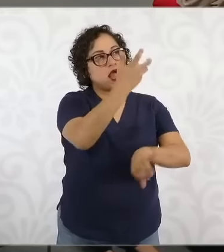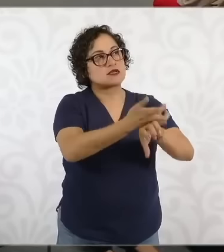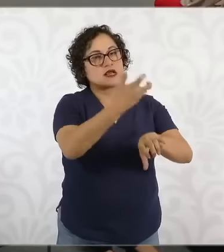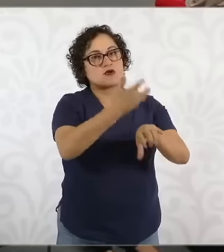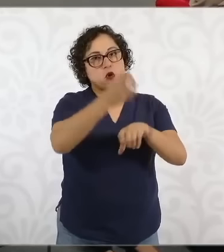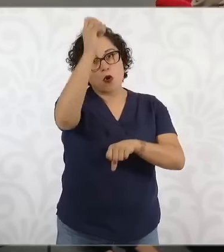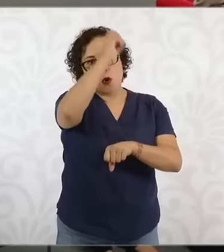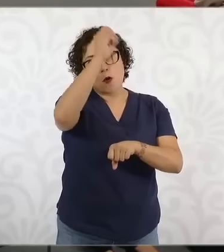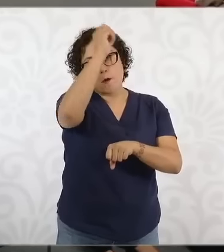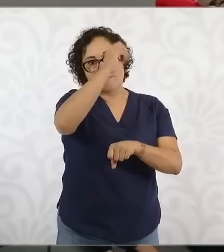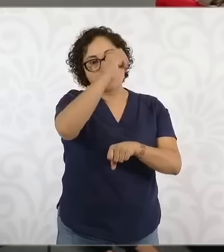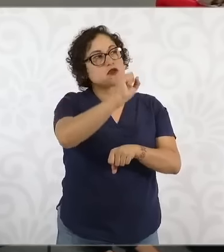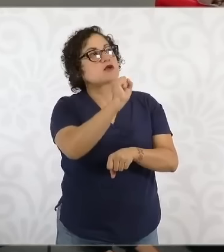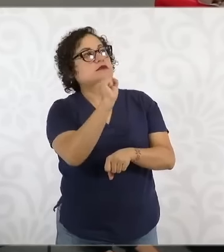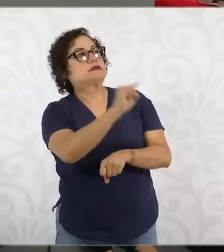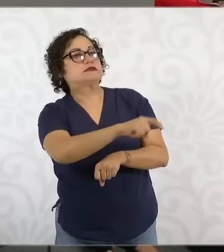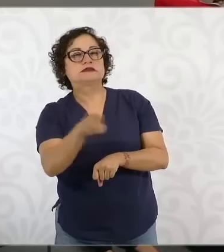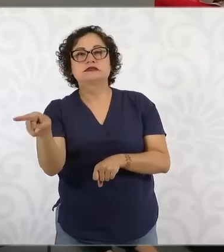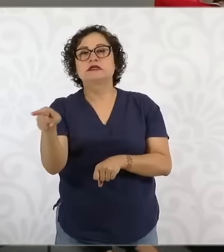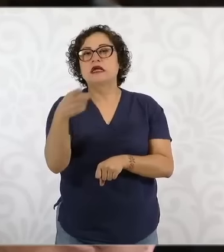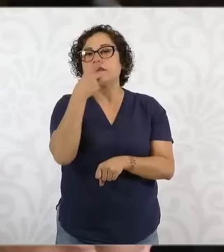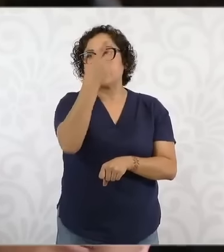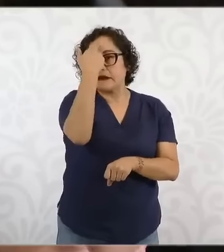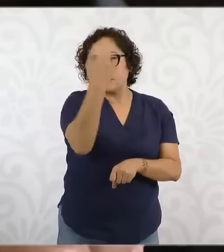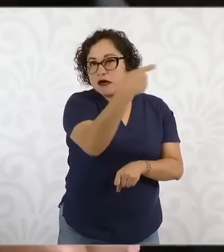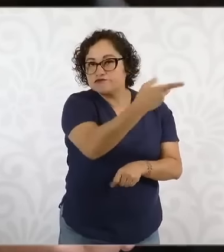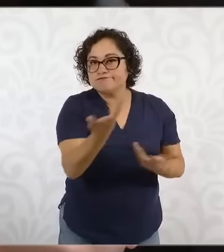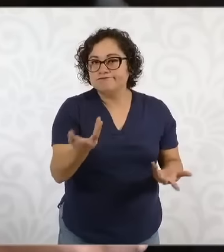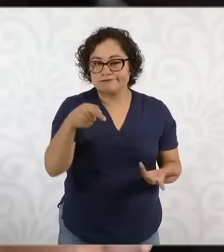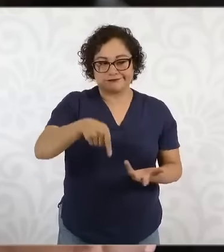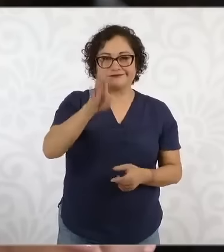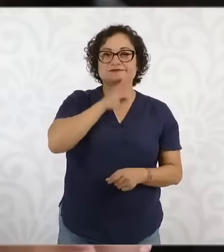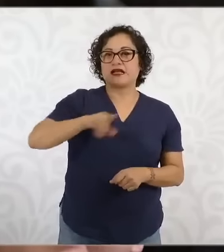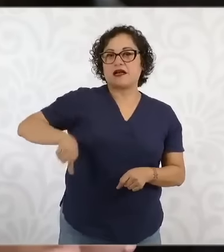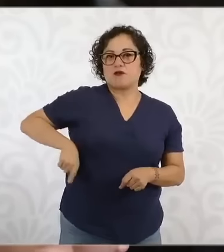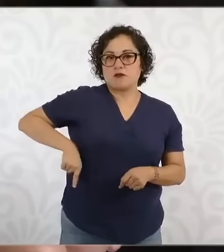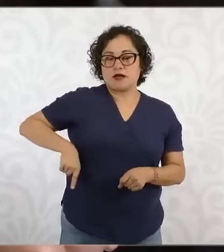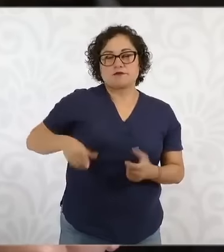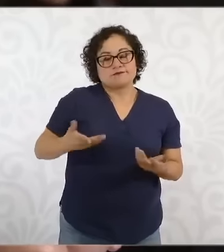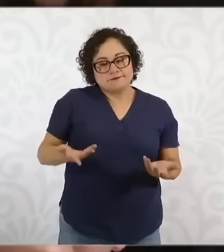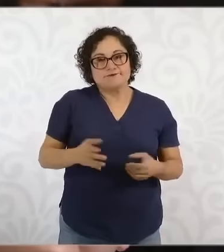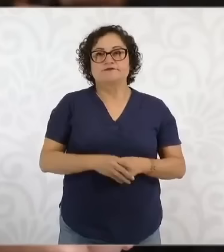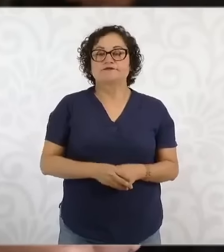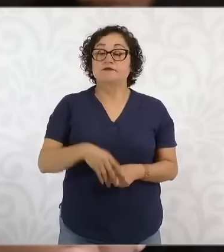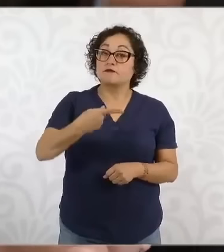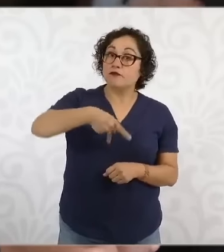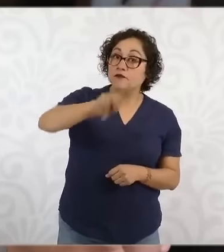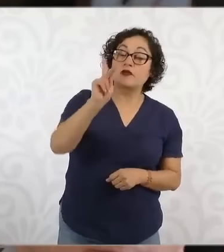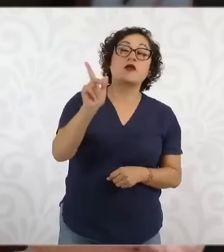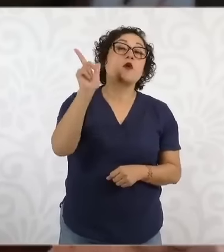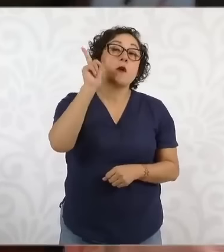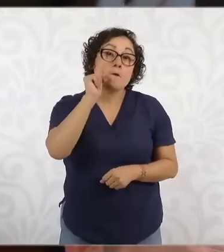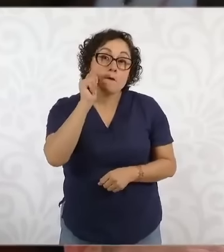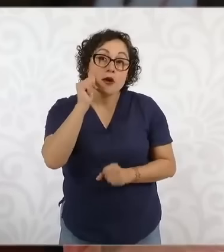acá este un mal gobierno. Eh, sin embargo, mañana estará aquí en Palacio Nacional Rey Felipe VI.